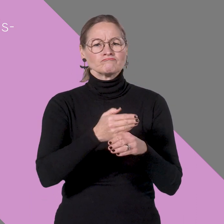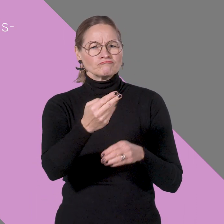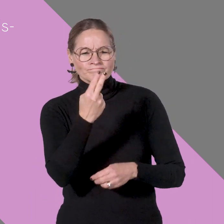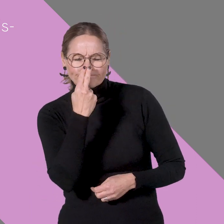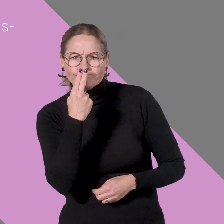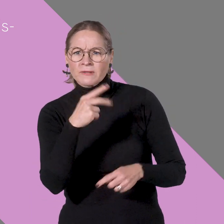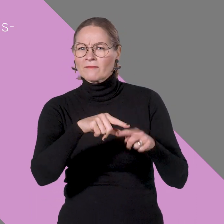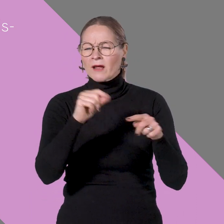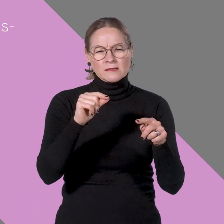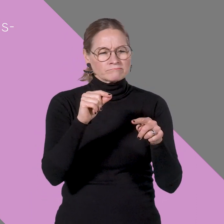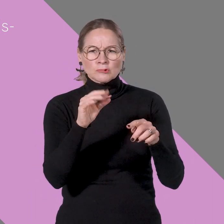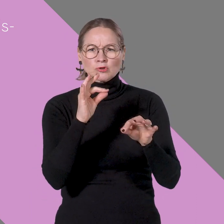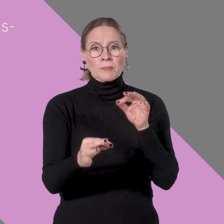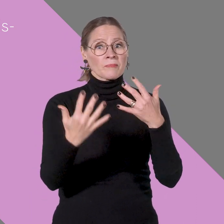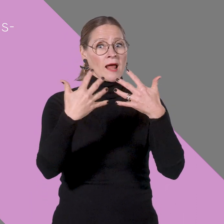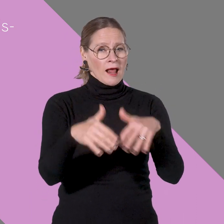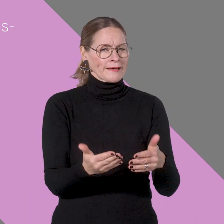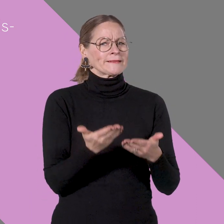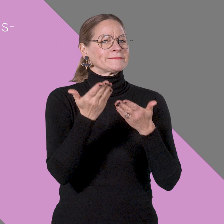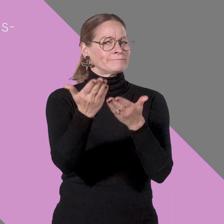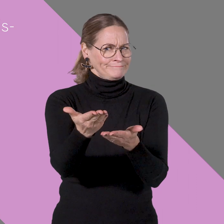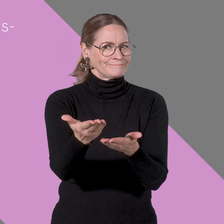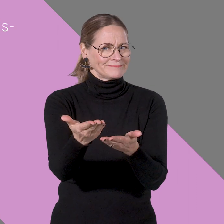niin valitaan sinulle sopiva laite käyttöön.